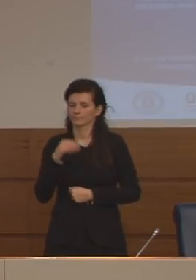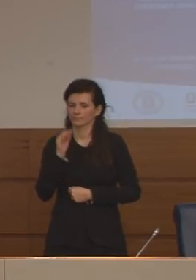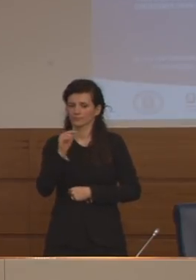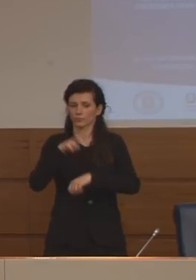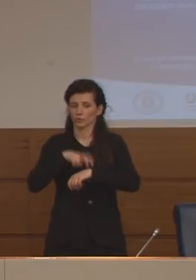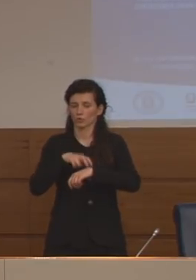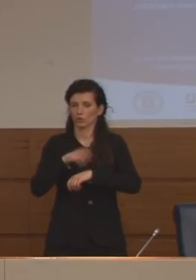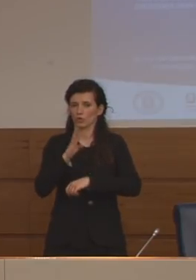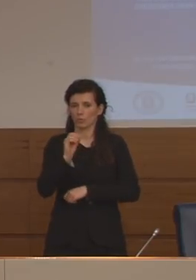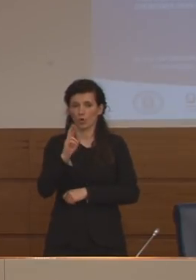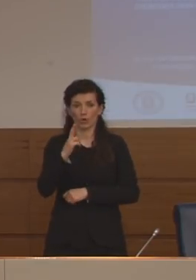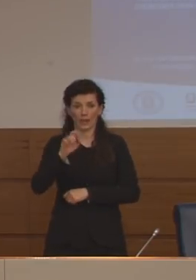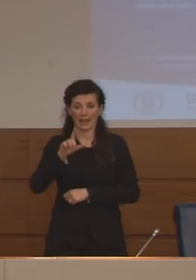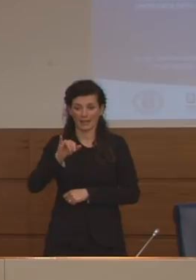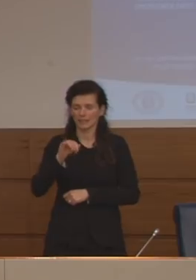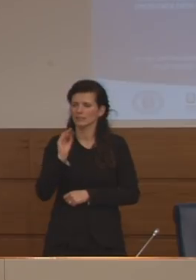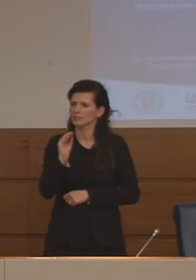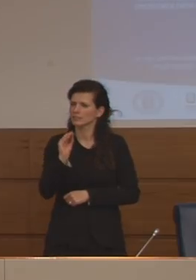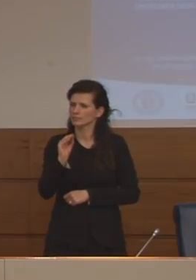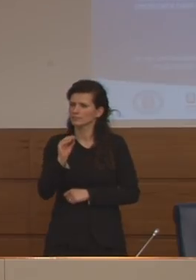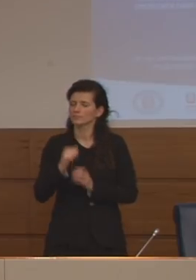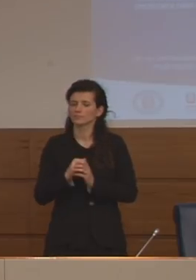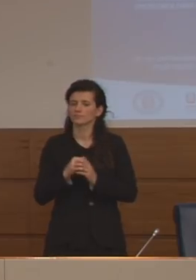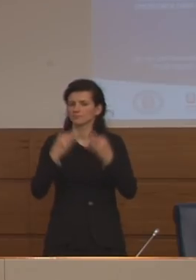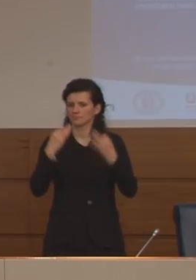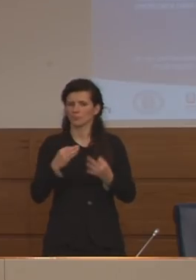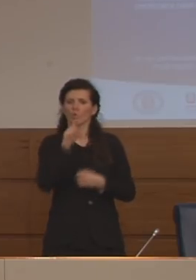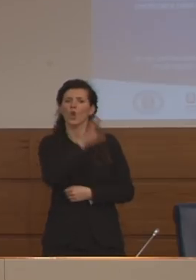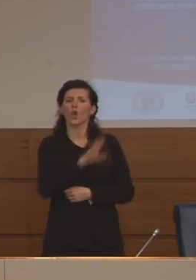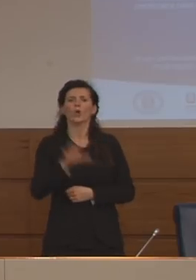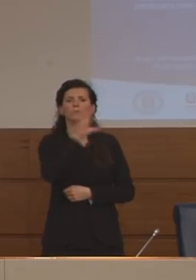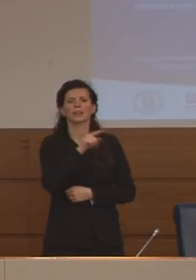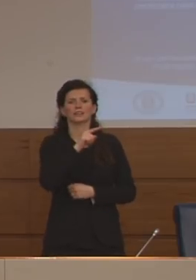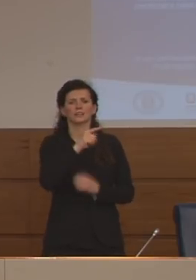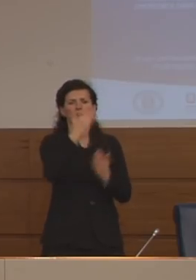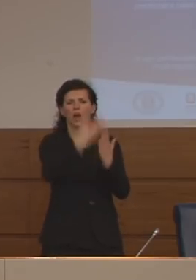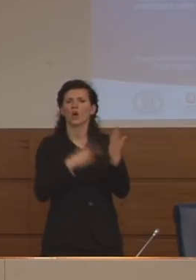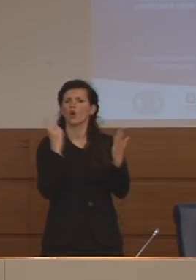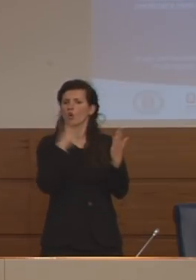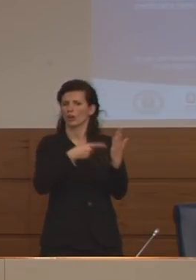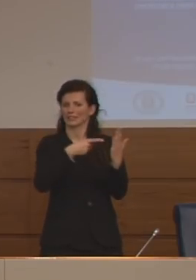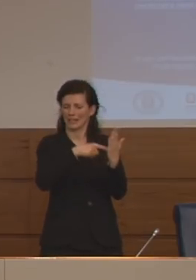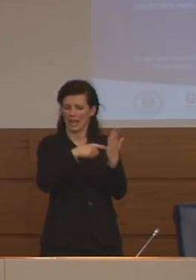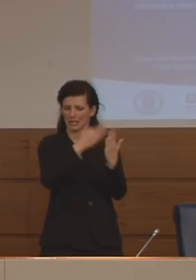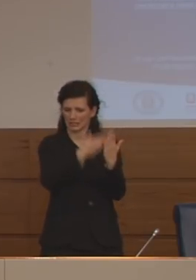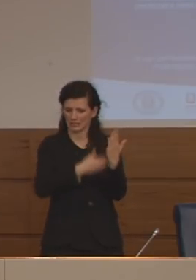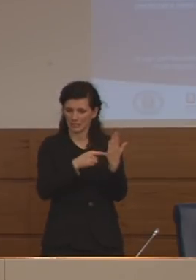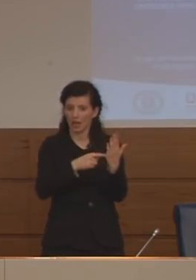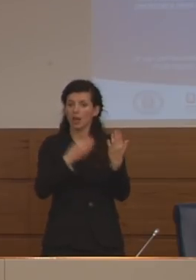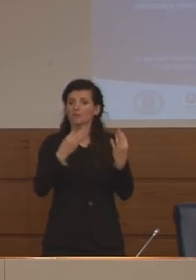alla luce dell'ordinanza della Lombardia e dell'annuncio riguardo all'ordinanza in Toscana,